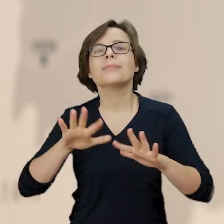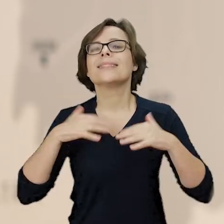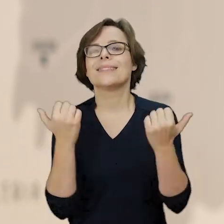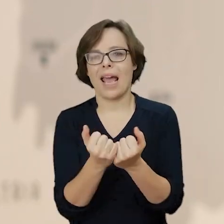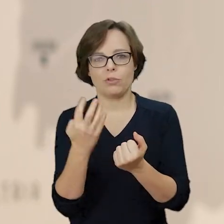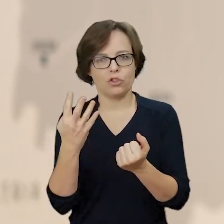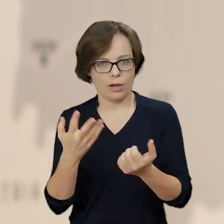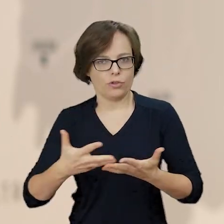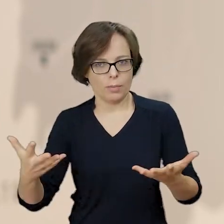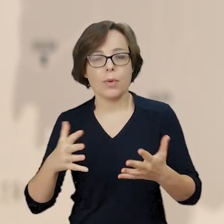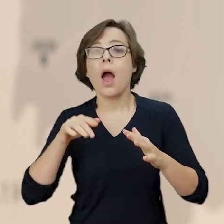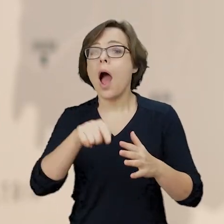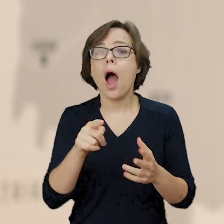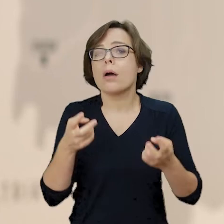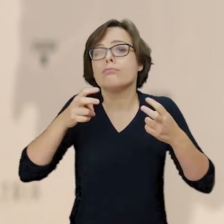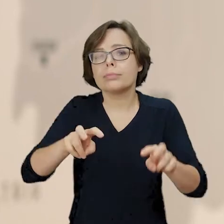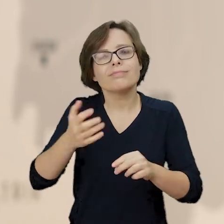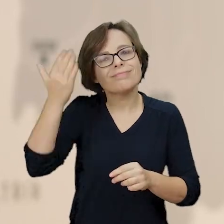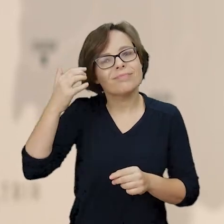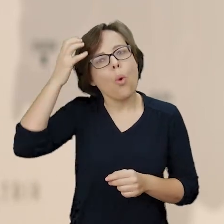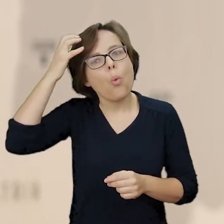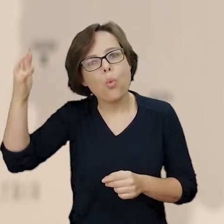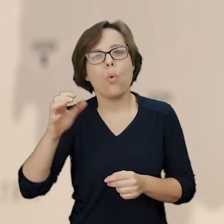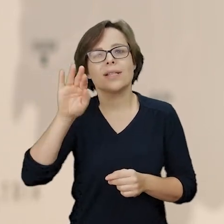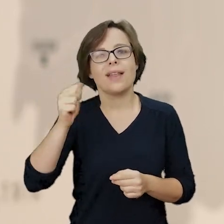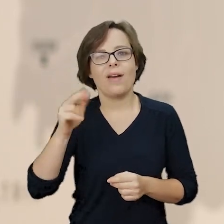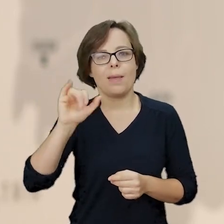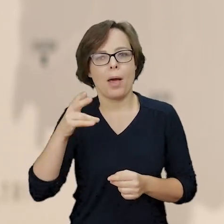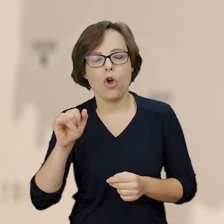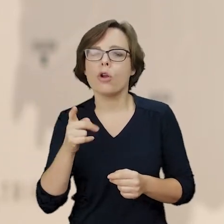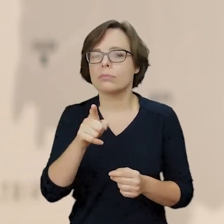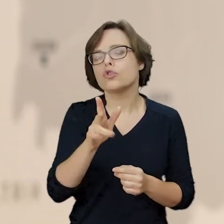czyli powołana przez Stefana Batorego centralna, żydowska instytucja samorządowa,